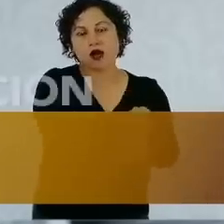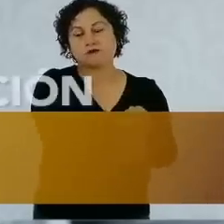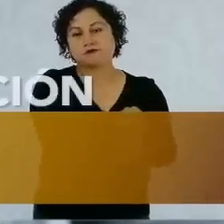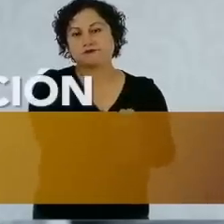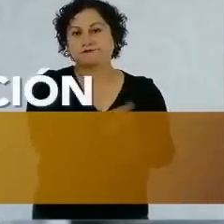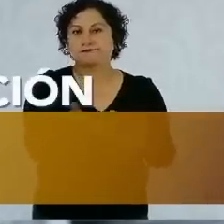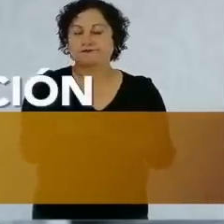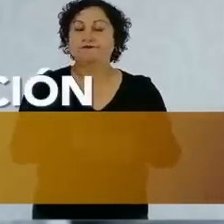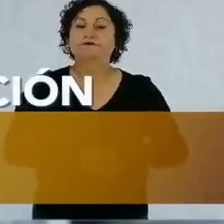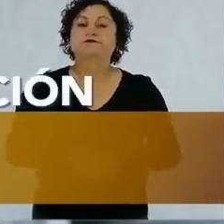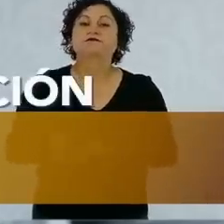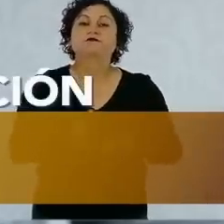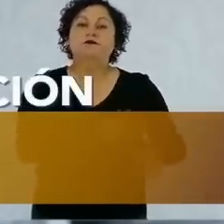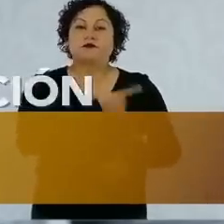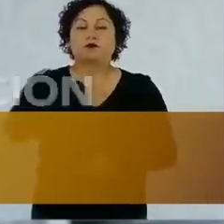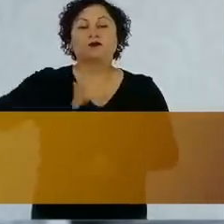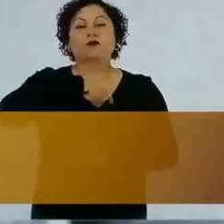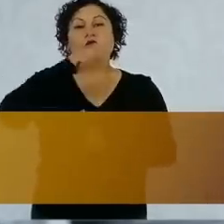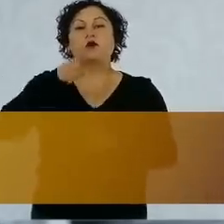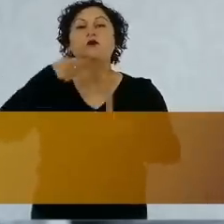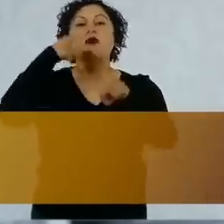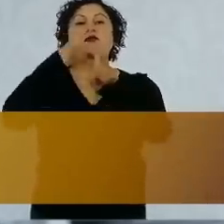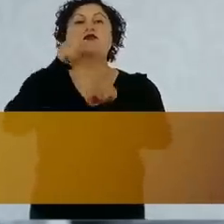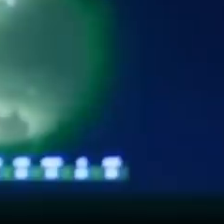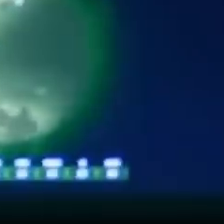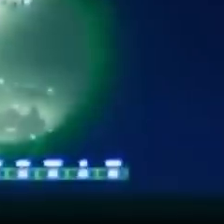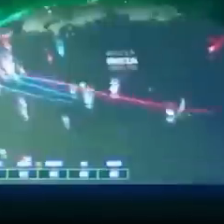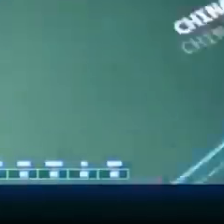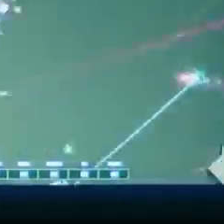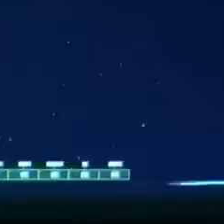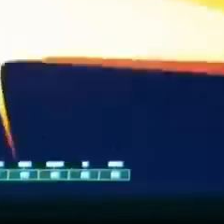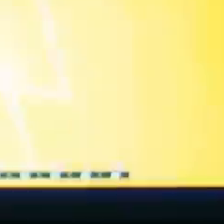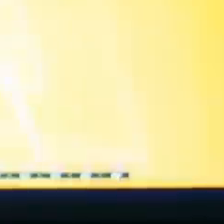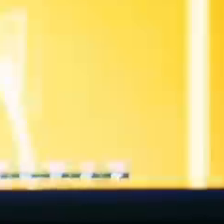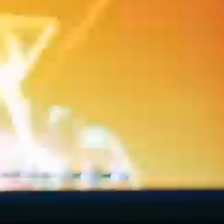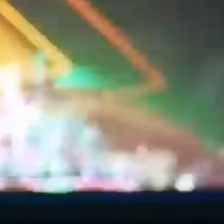investigación inteligencia uso de la fuerza el fortalecimiento de la inteligencia Y la